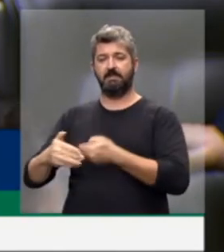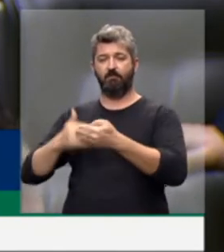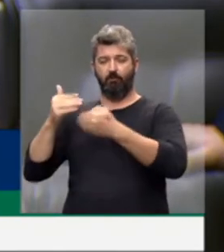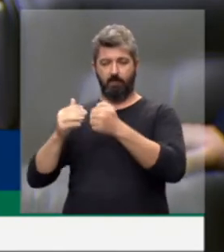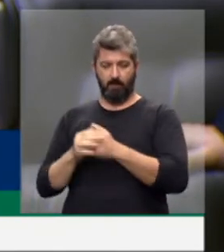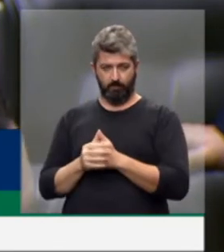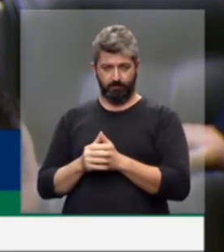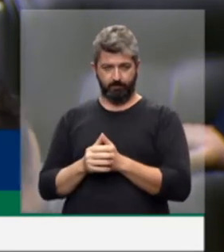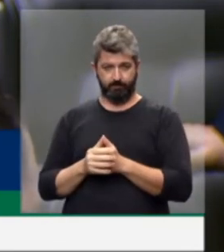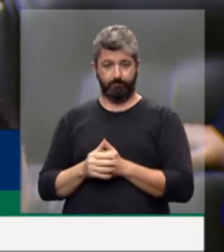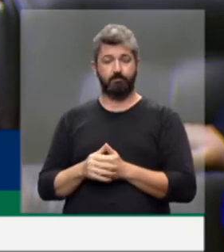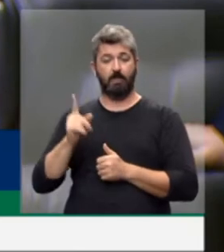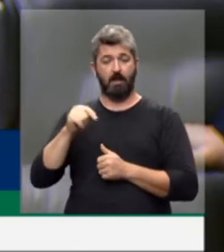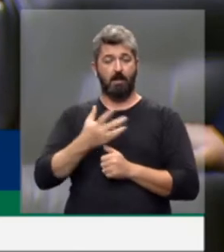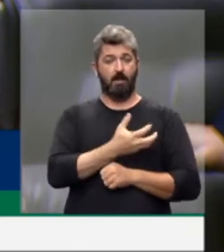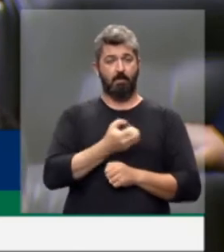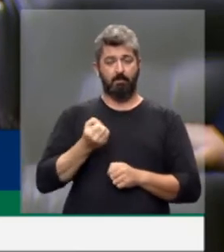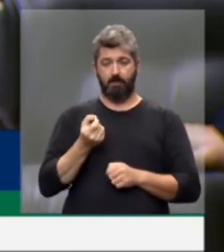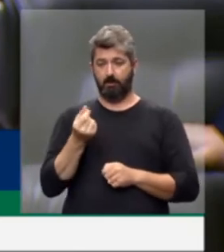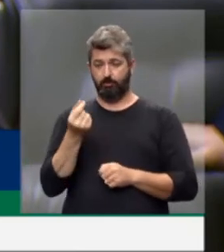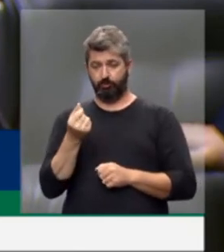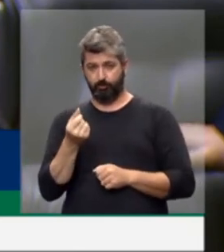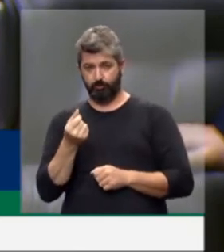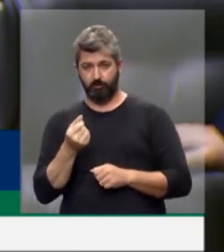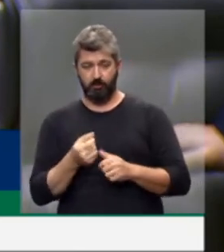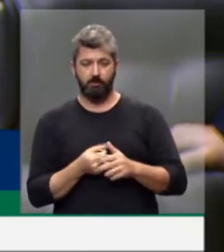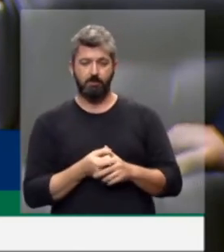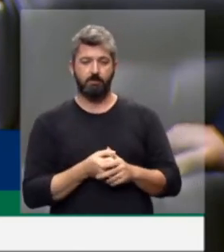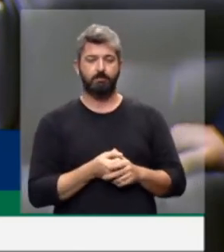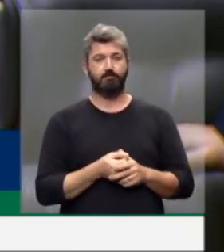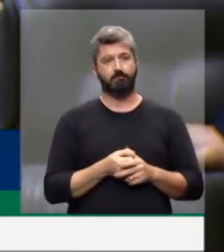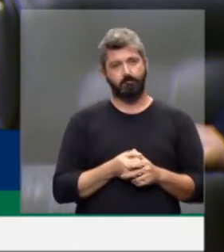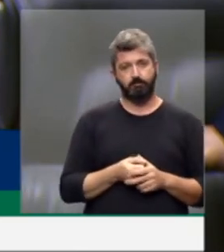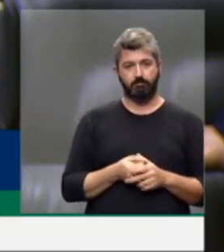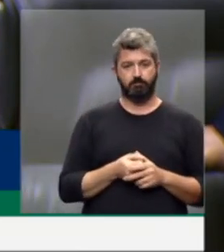SABEMOS, É UM PERCENTUAL DA CONTA, QUE FICA DESTINADO PARA PROGRAMAS DE PESQUISA E DESENVOLVIMENTO QUE SÃO